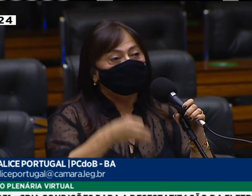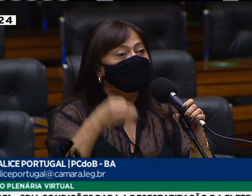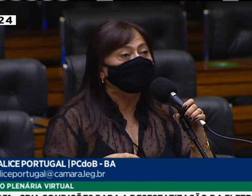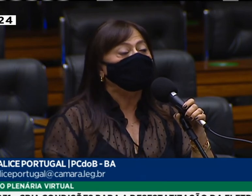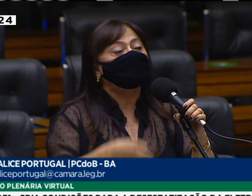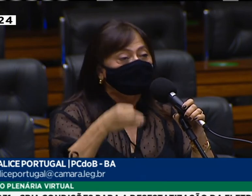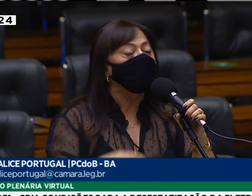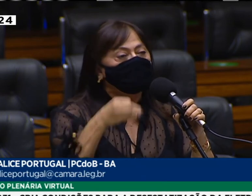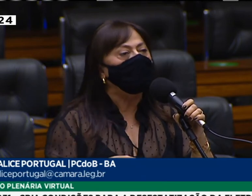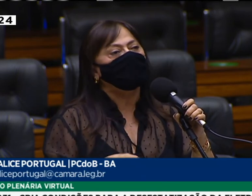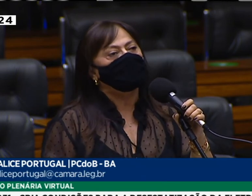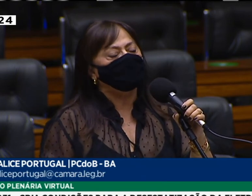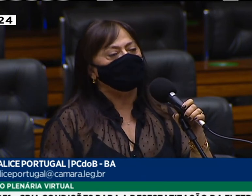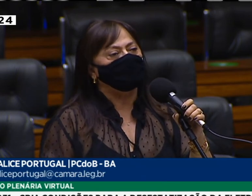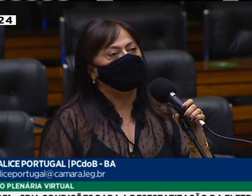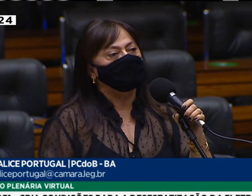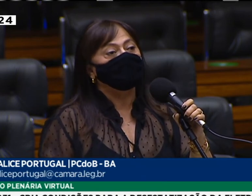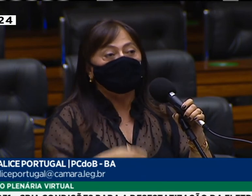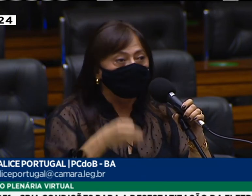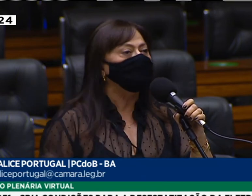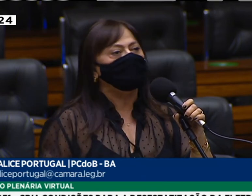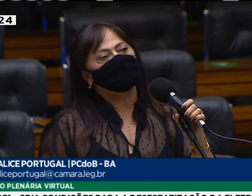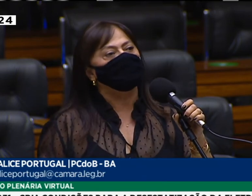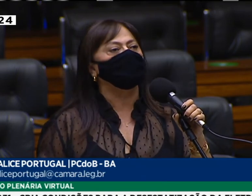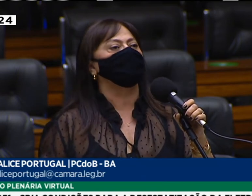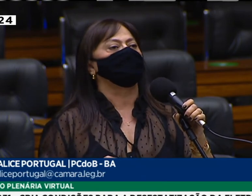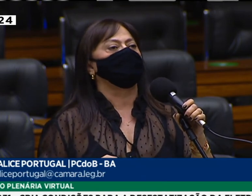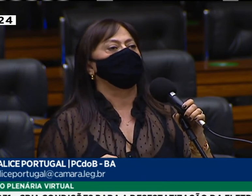ENERGIA LIMPA. E HOJE A CHESF CHORA. HOJE O NORDESTE CHORA COM A VINDA DE UMA EMPRESA QUE